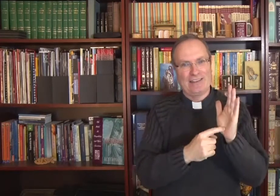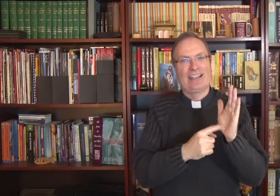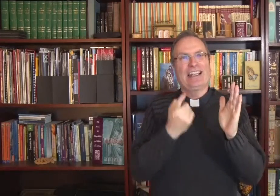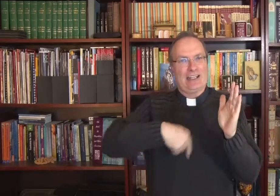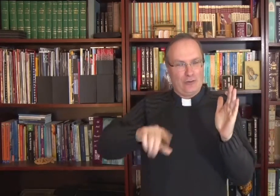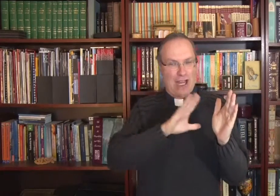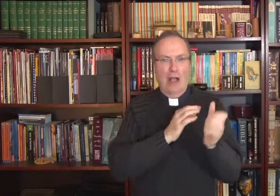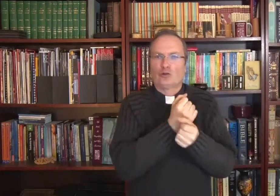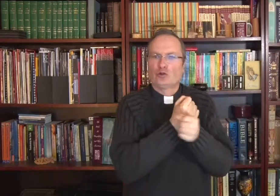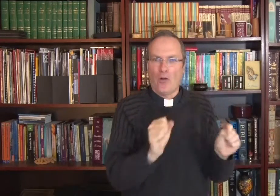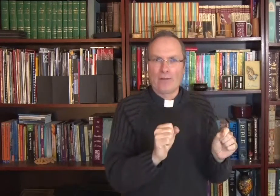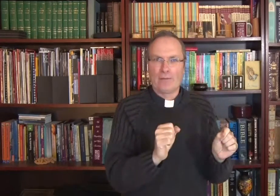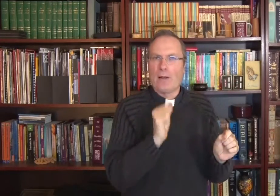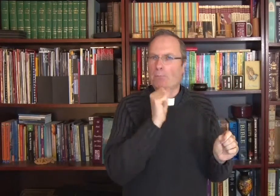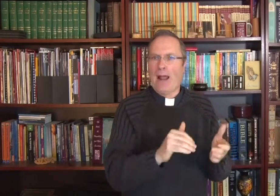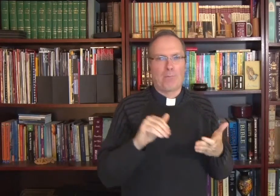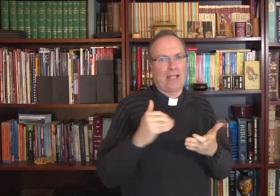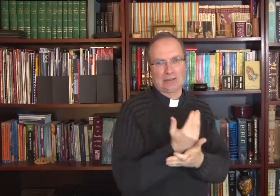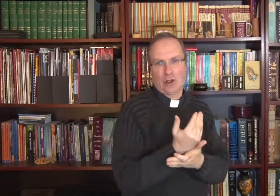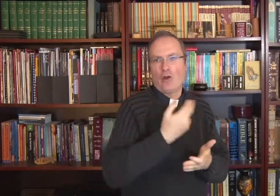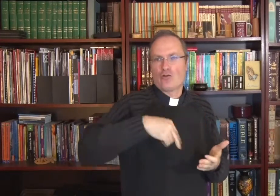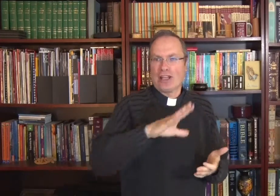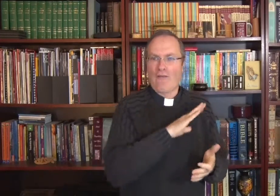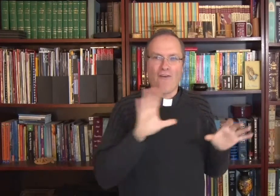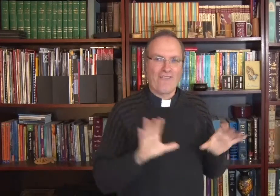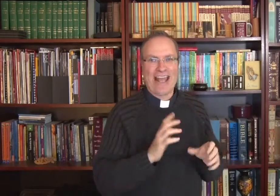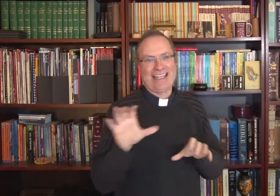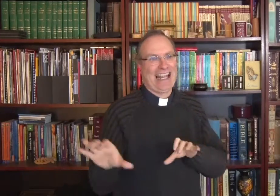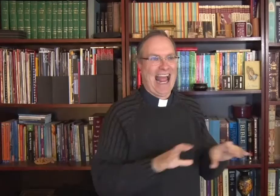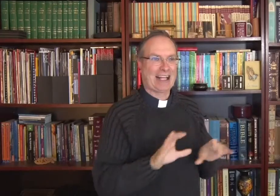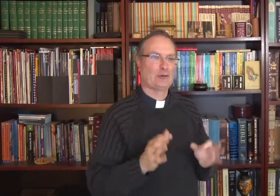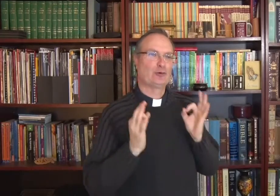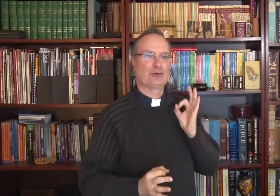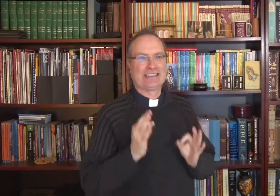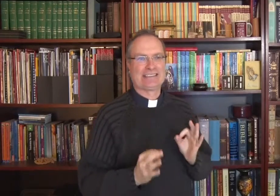il nous a sauvé, pas parce que nous avions fait des actes de justice